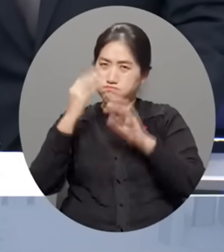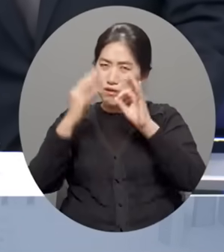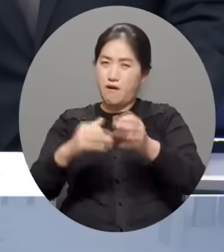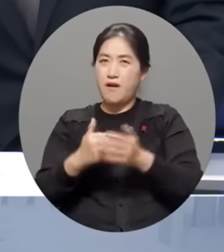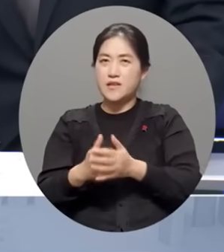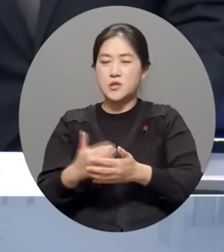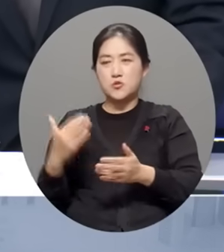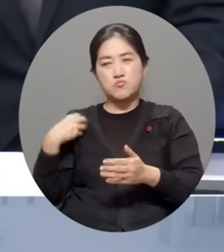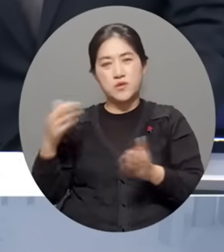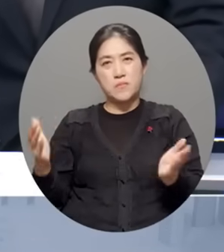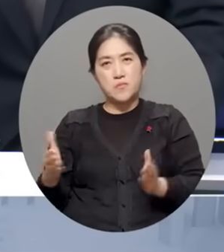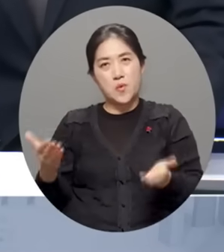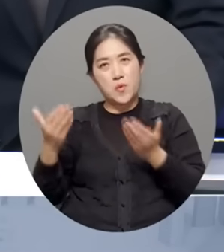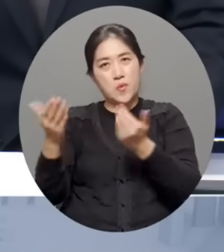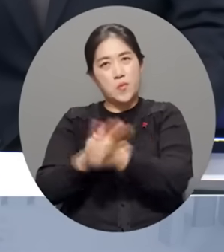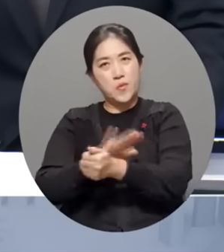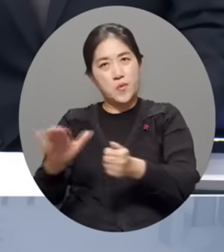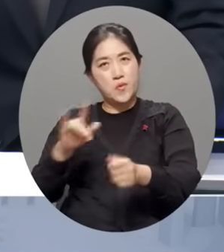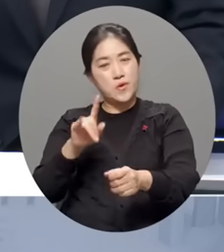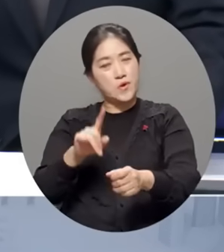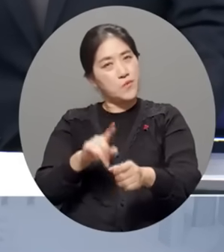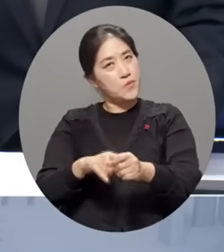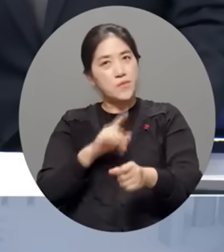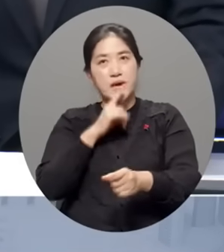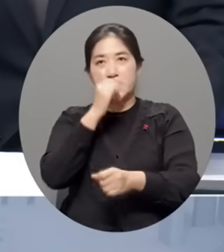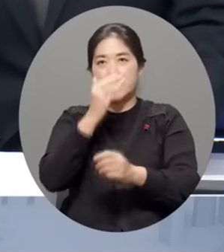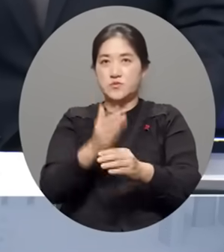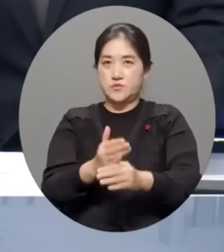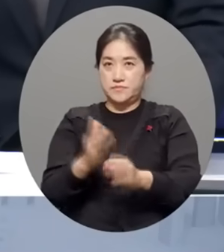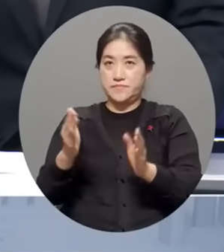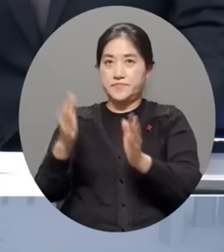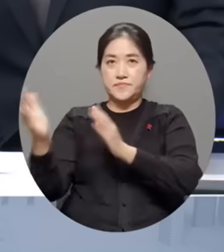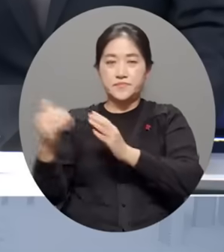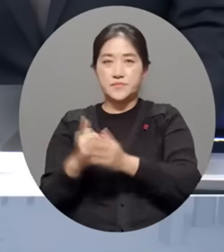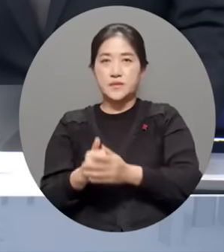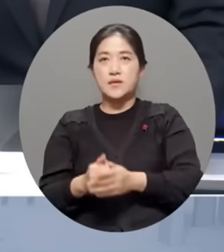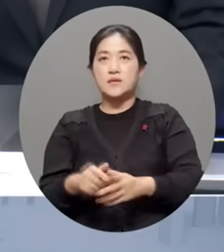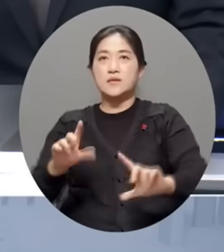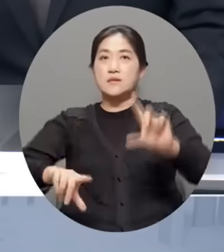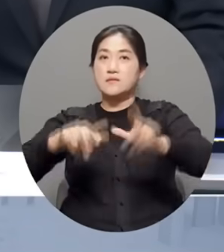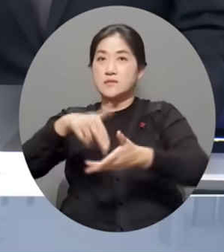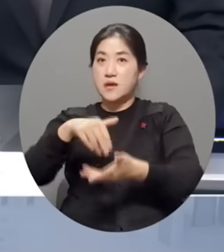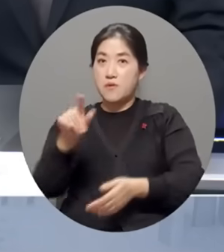이 상황에서 부담을 좀 덜어주려는 것 아니냐 하는 해석도 있습니다.